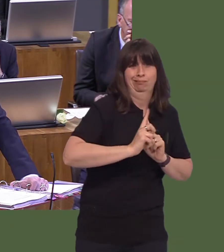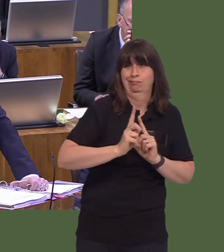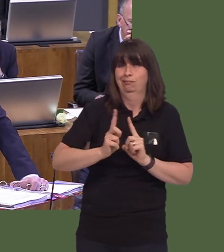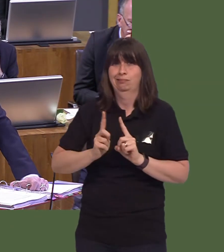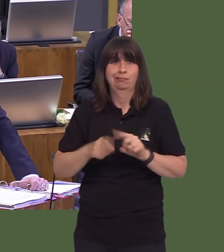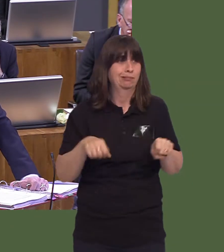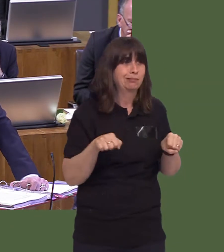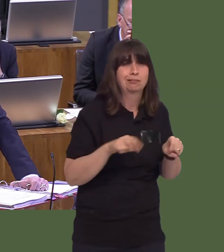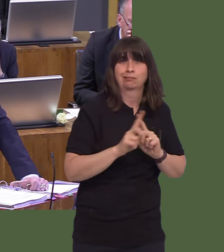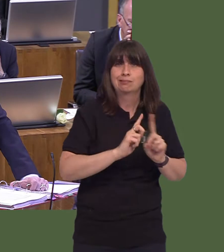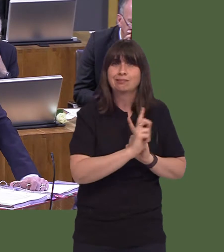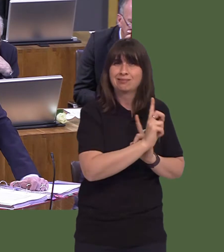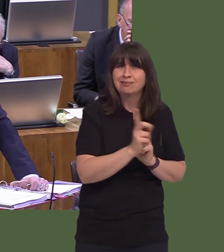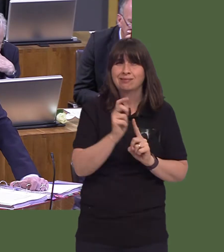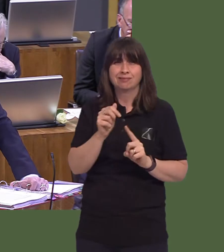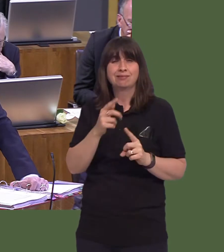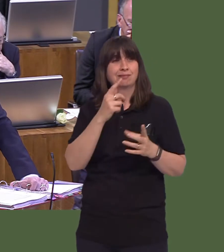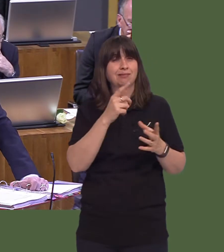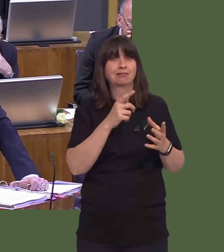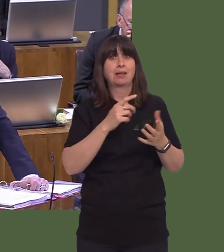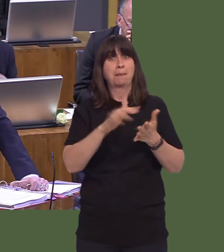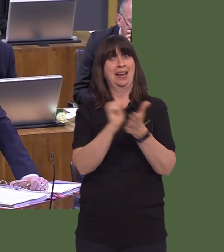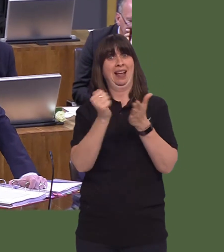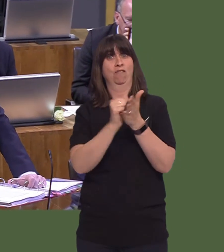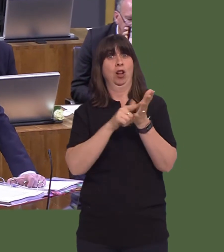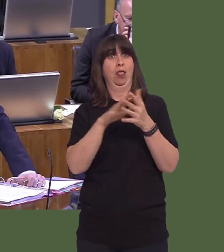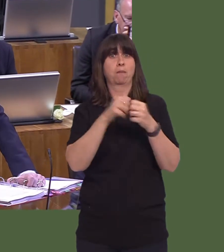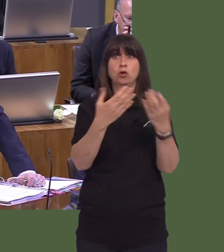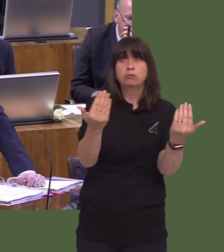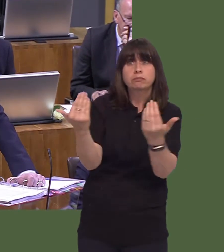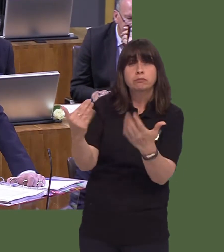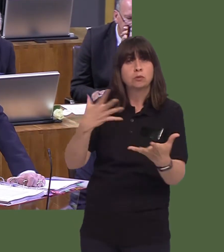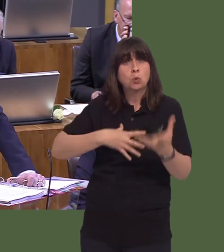gweithio rhanbarthol, yn enwedig yn y cyfnod dros nos, ac mae'r trafodaethau hynny'n cynnwys